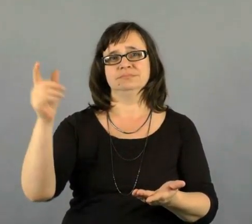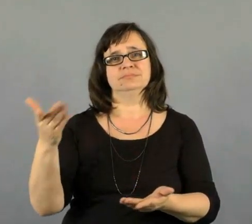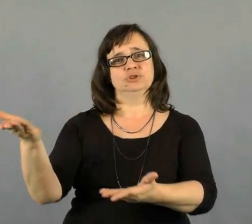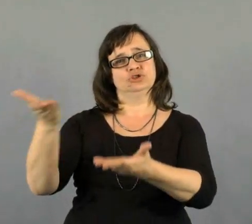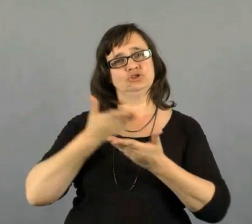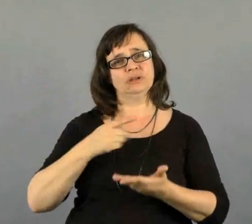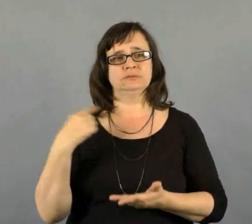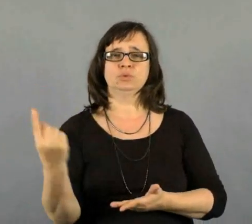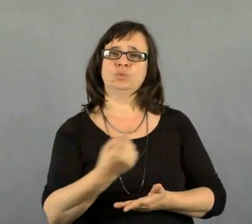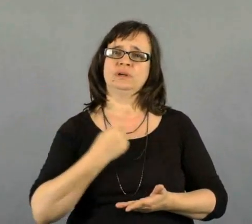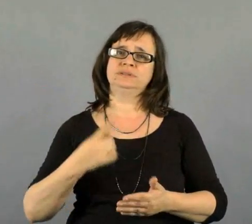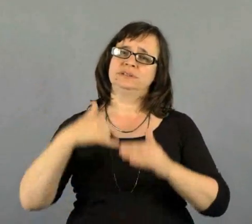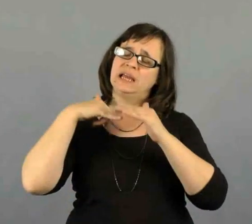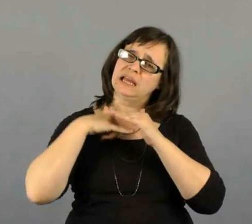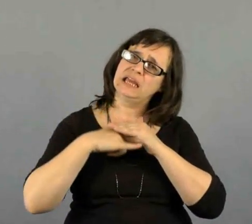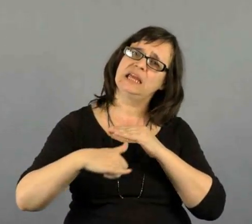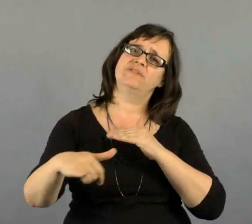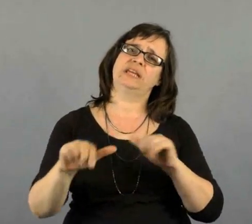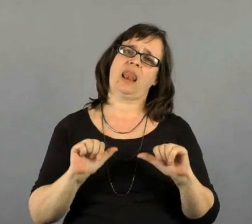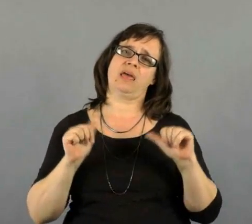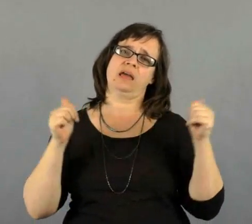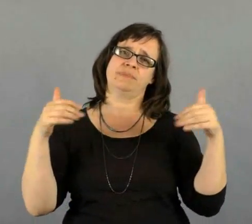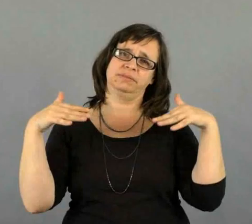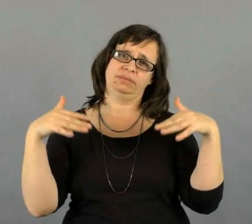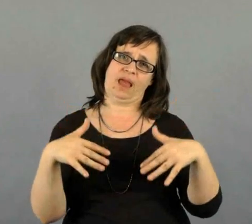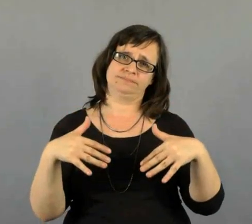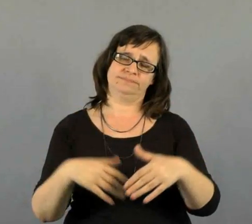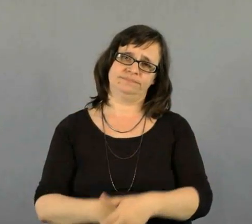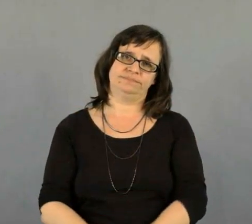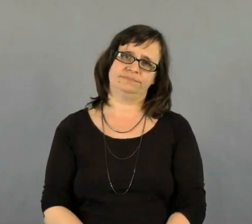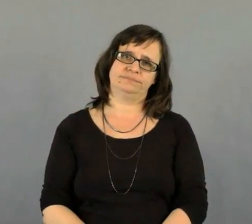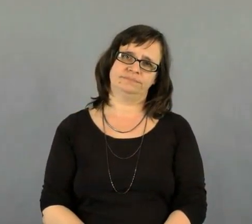Und schenkt uns ewiges Leben